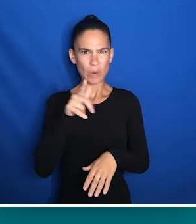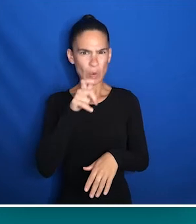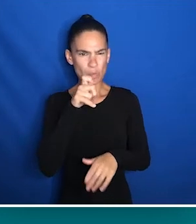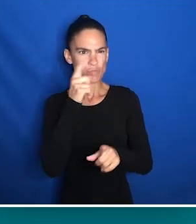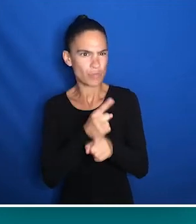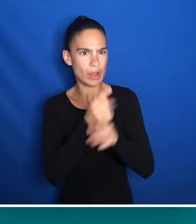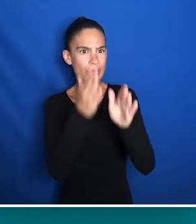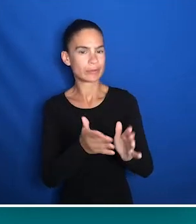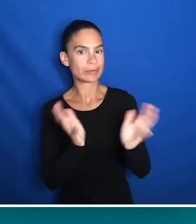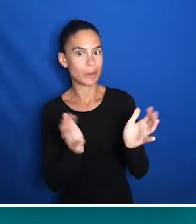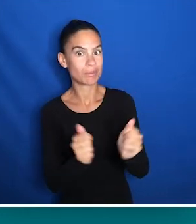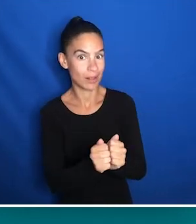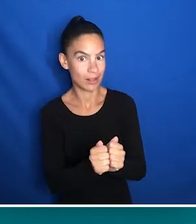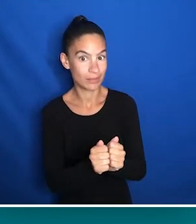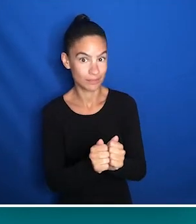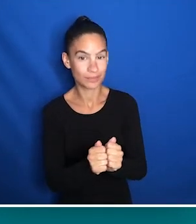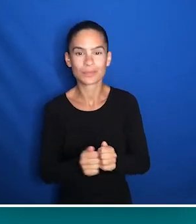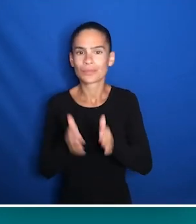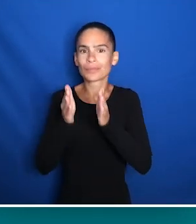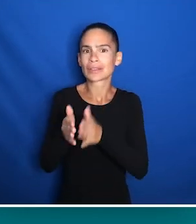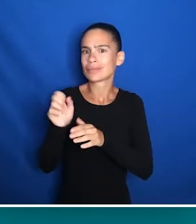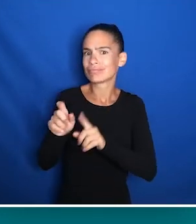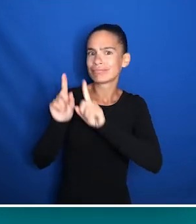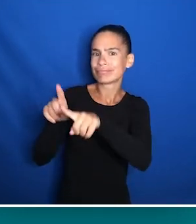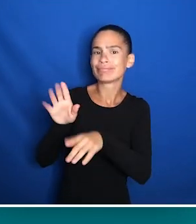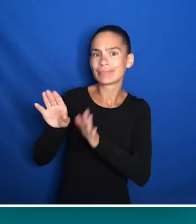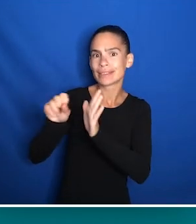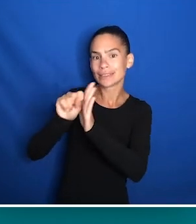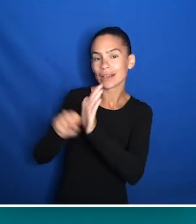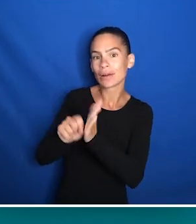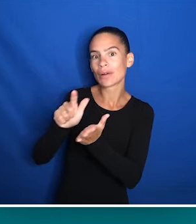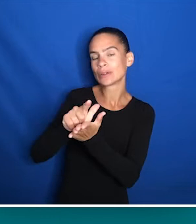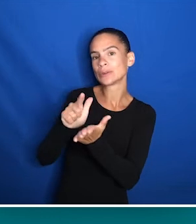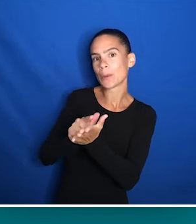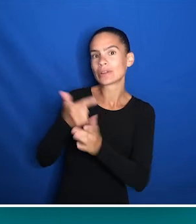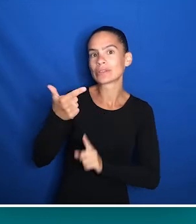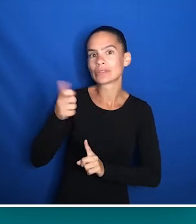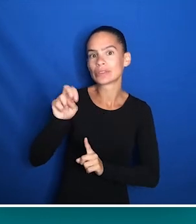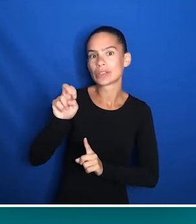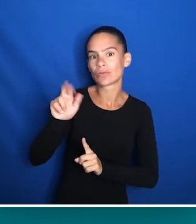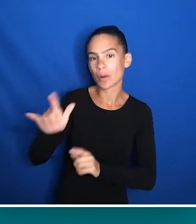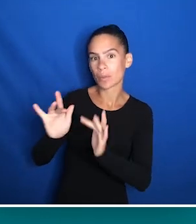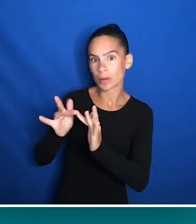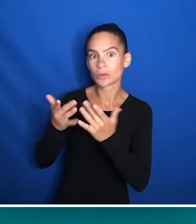encontrar con quién hablar. Una persona puede ir al sitio web del fiscal general de su estado